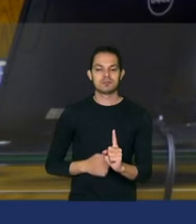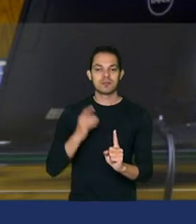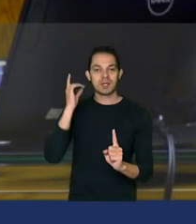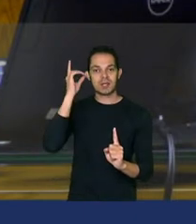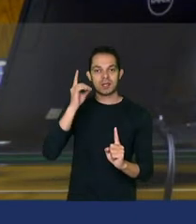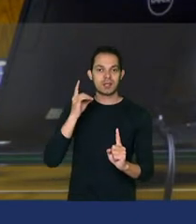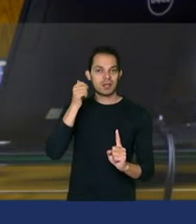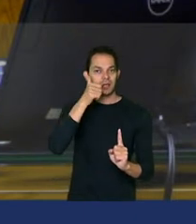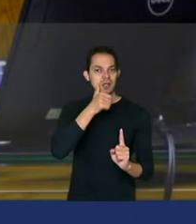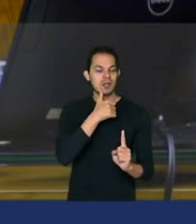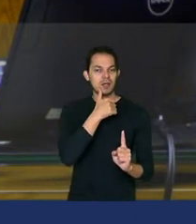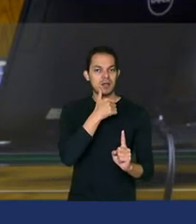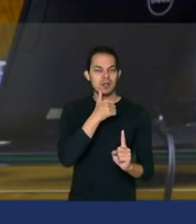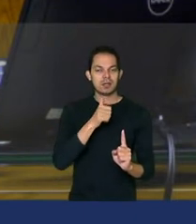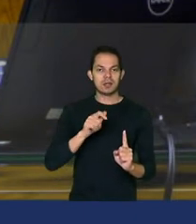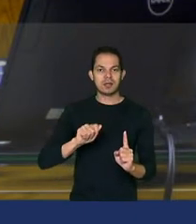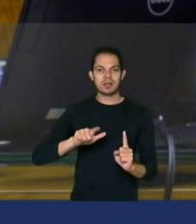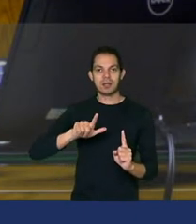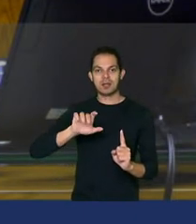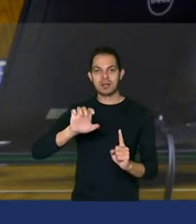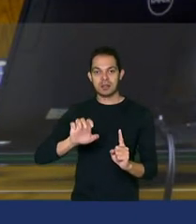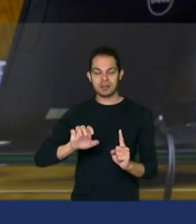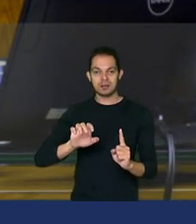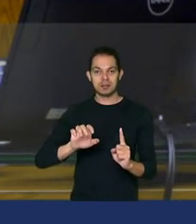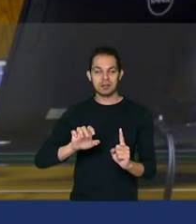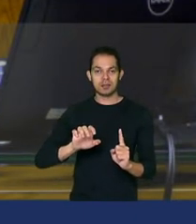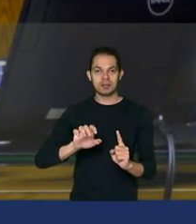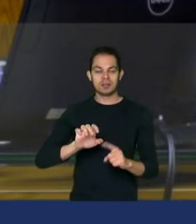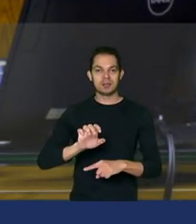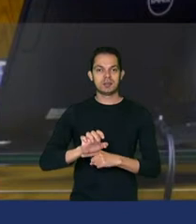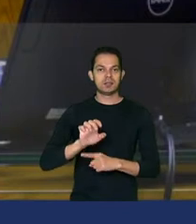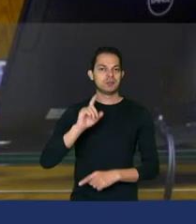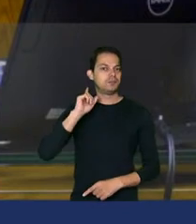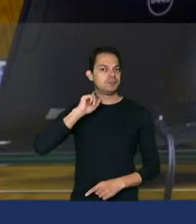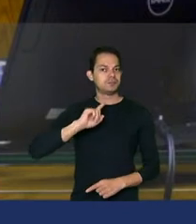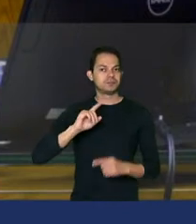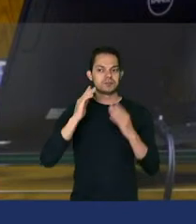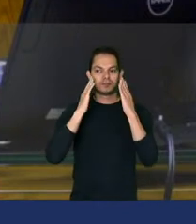VIRTUAL. VAMOS OUVIR A DEPUTADA ALÊSILVA, DE MINAS